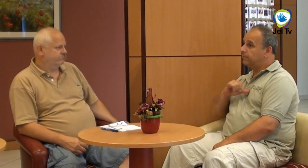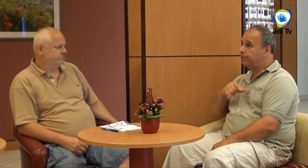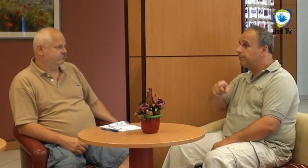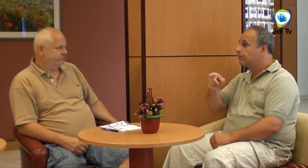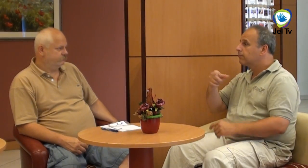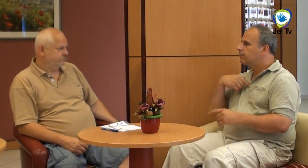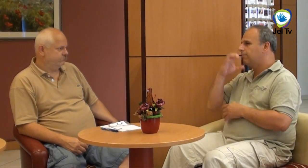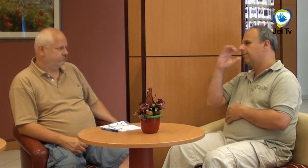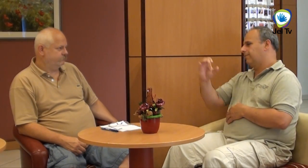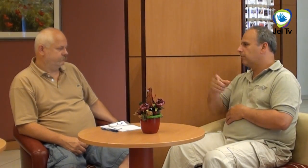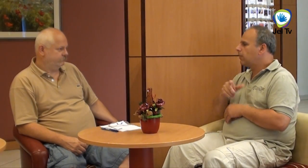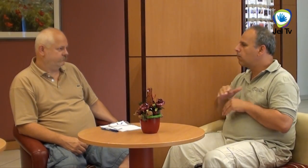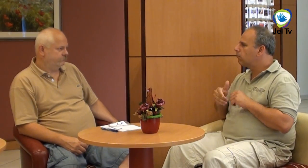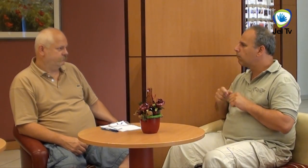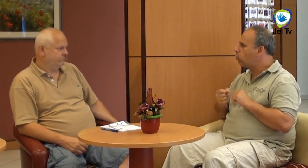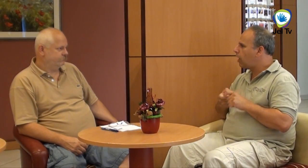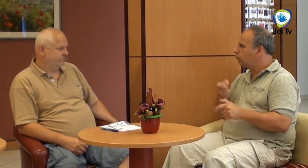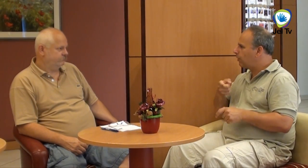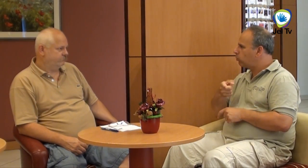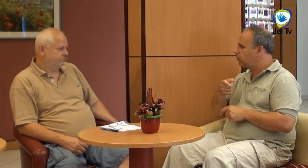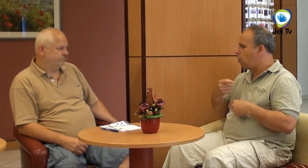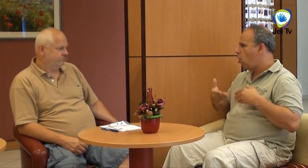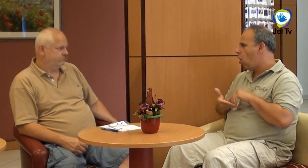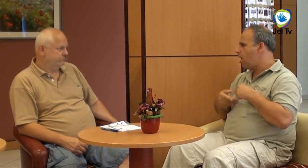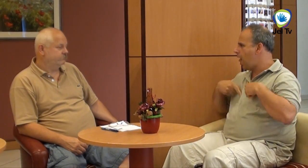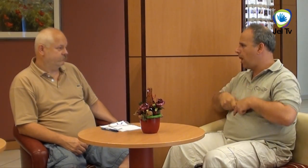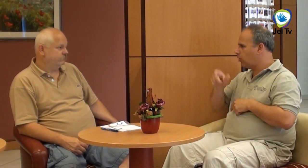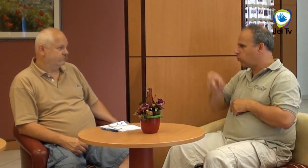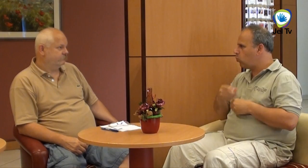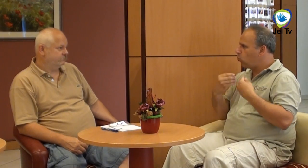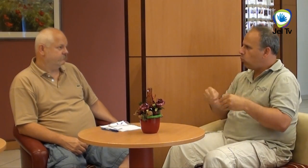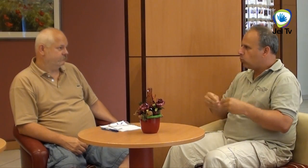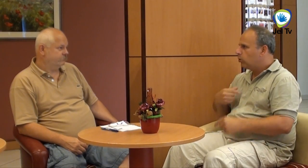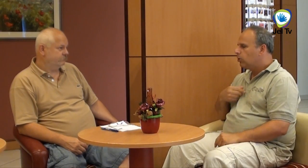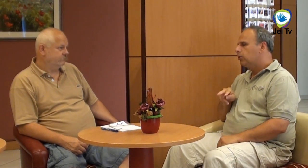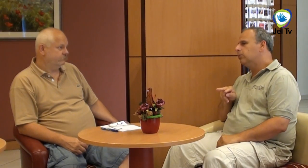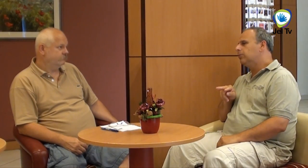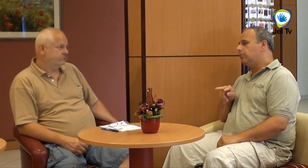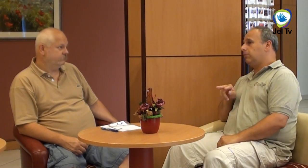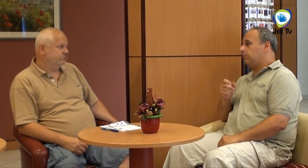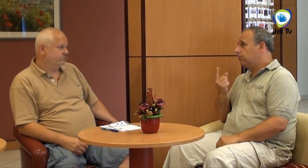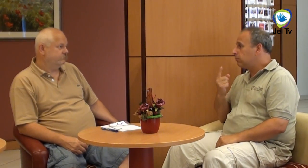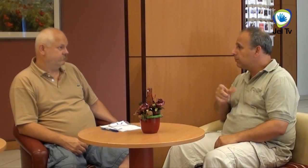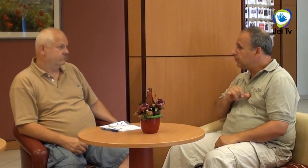Volt egy érdekesség, amiről egy mozgássérült alelnök beszélt. Számomra megdöbbentő.